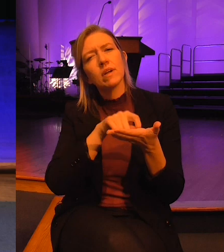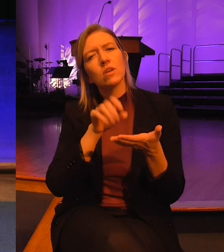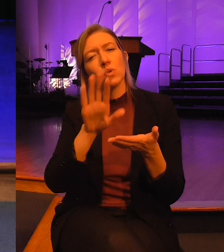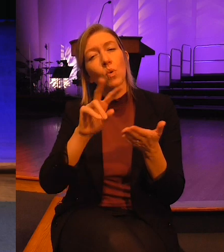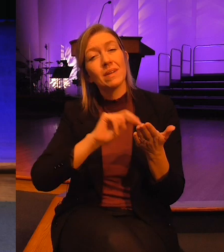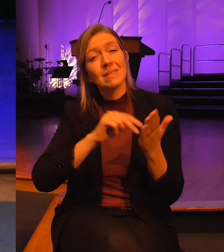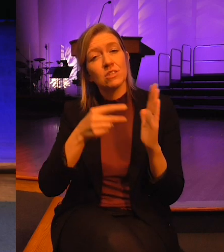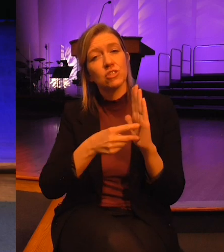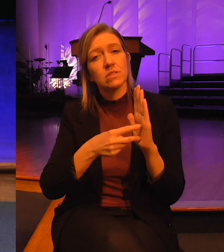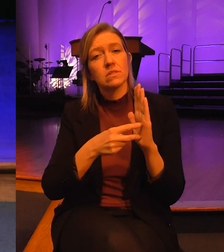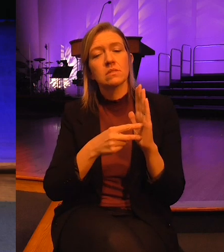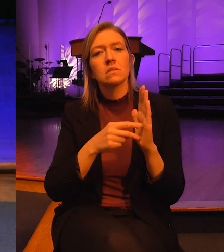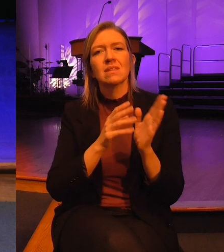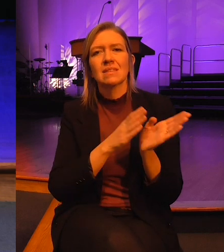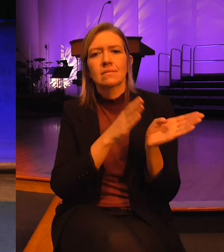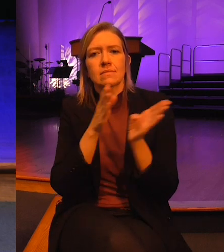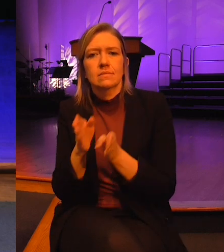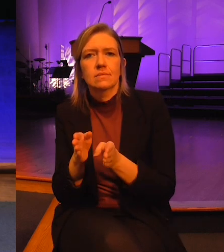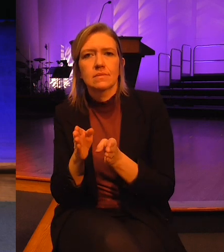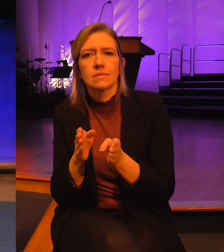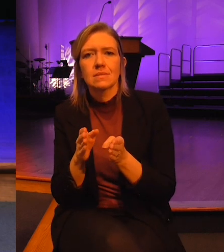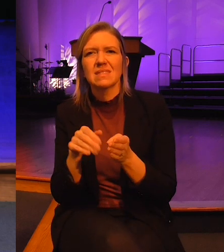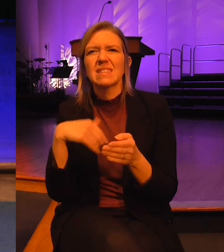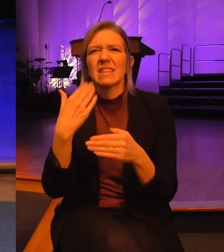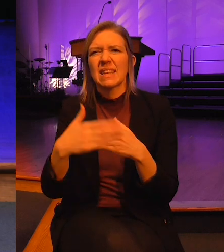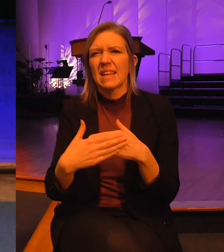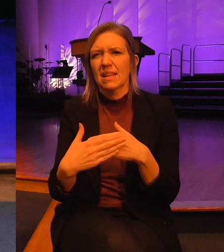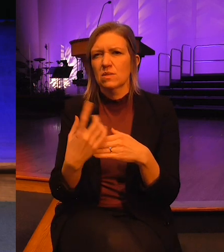son algunas de las cosas que le gustaría lograr en esta área en